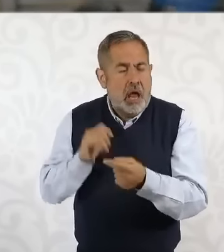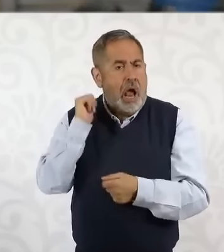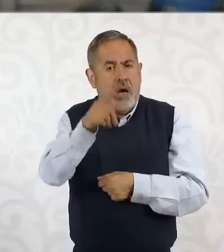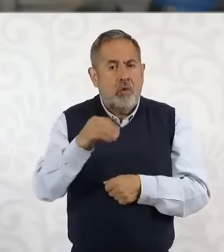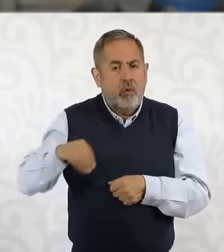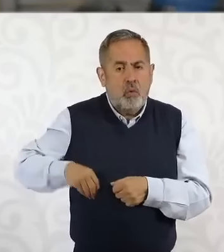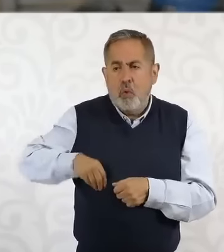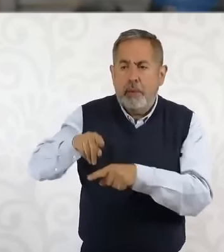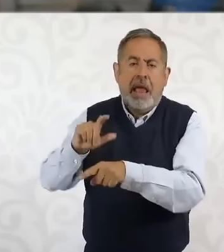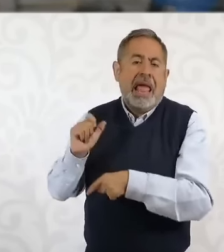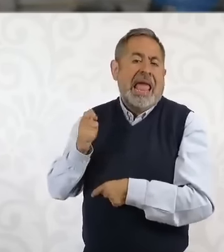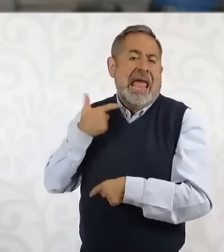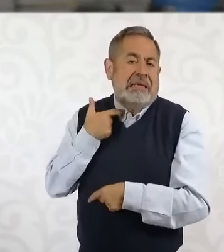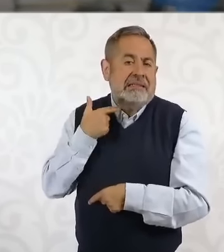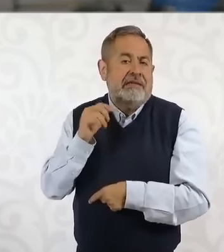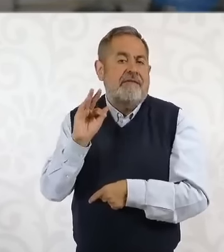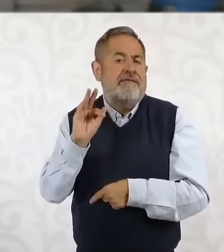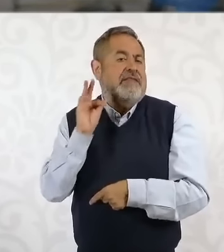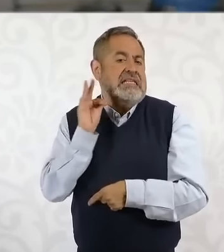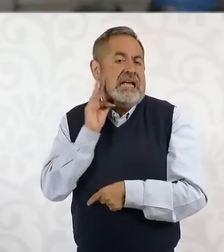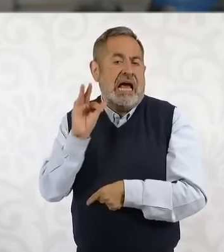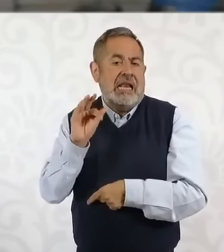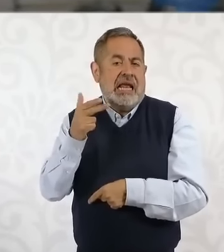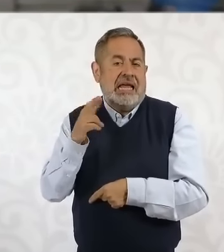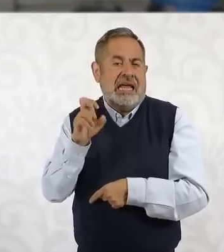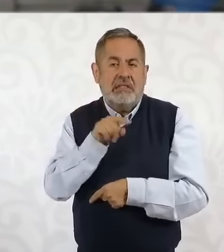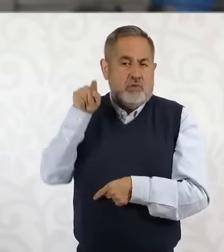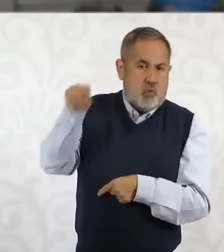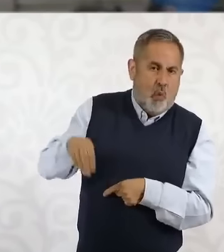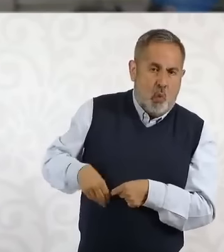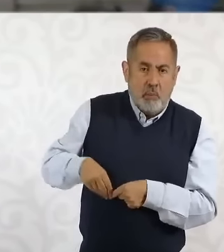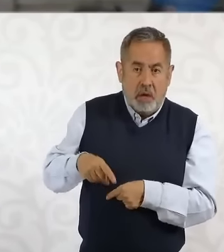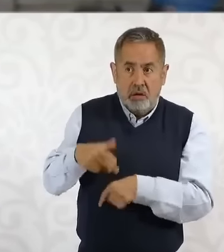del exfiscal Gerz Manero y si se le podría llamar a rendir cuentas por este tema. Pues tiene que